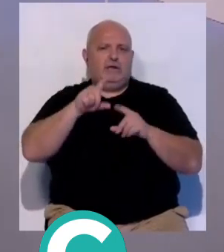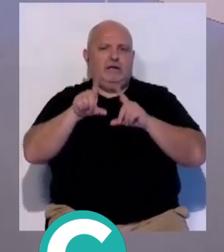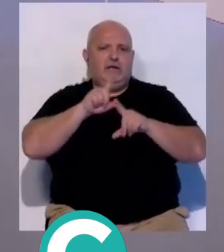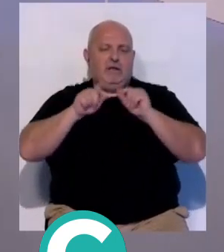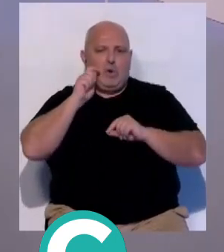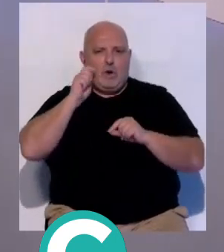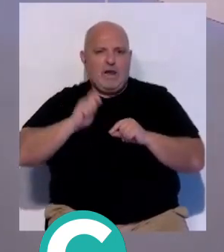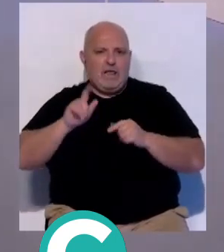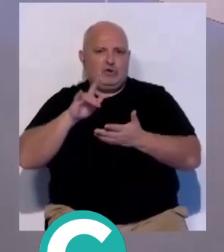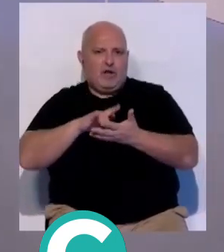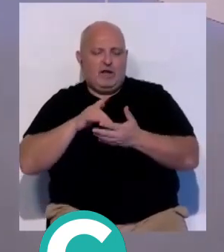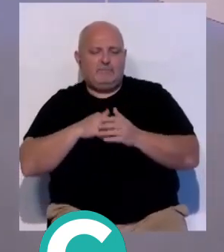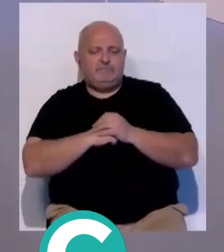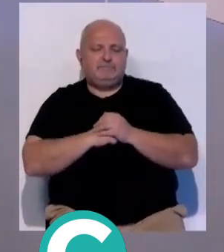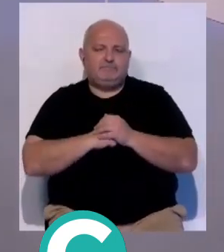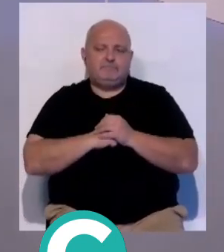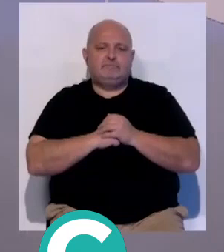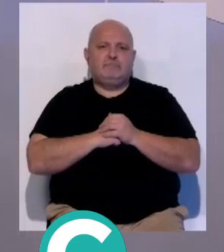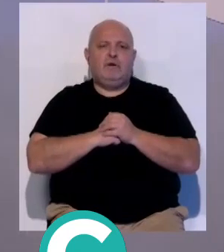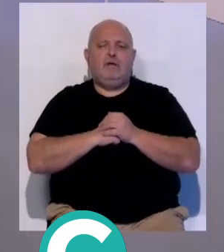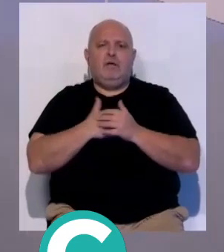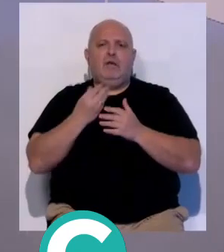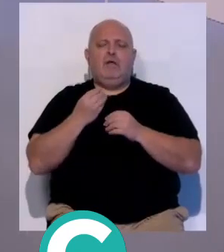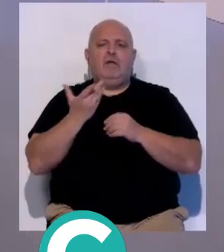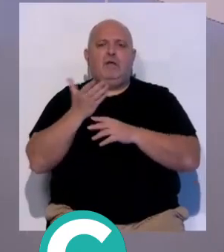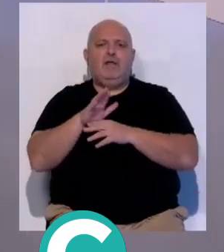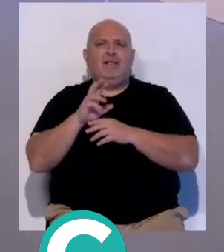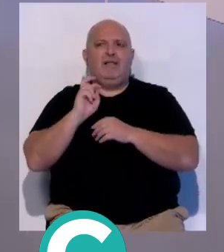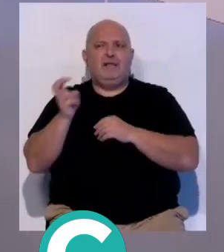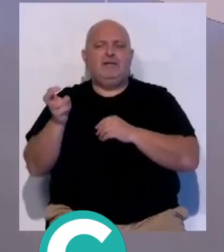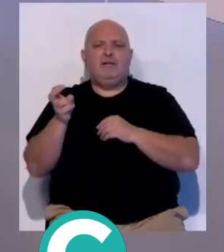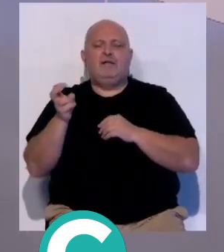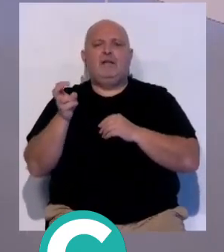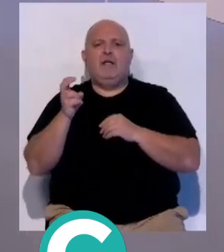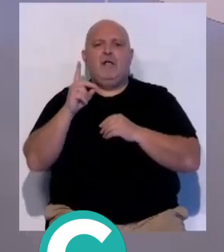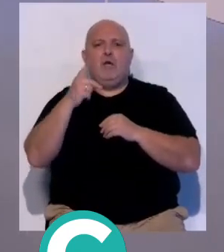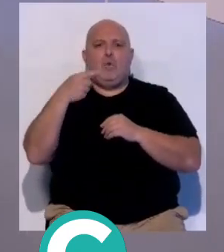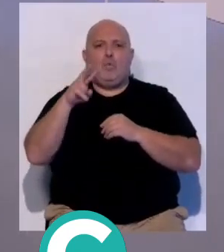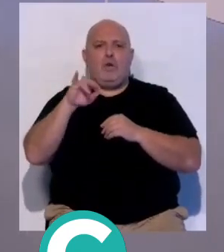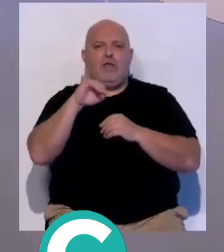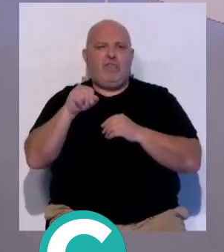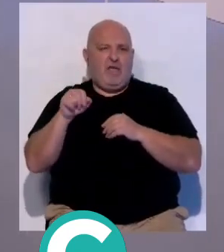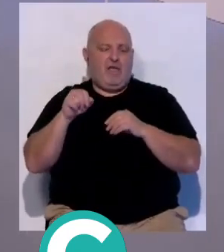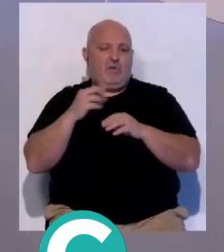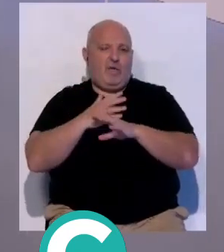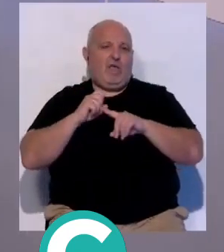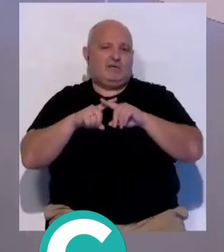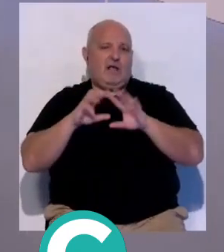selección ucraniana y bueno Y también teníamos la presencia de Dani güiza un chico espectacular tal